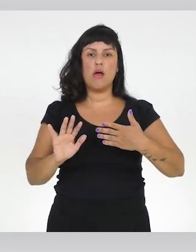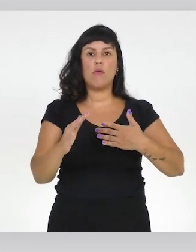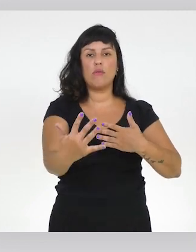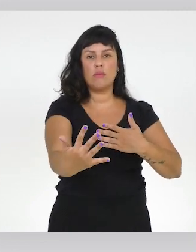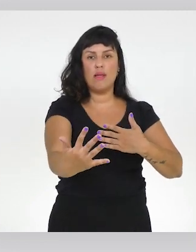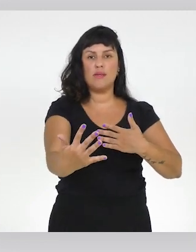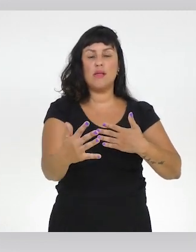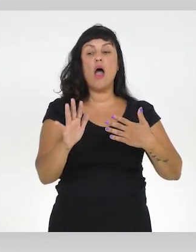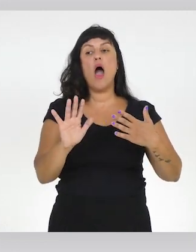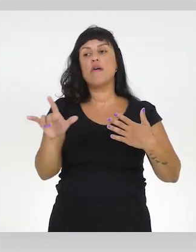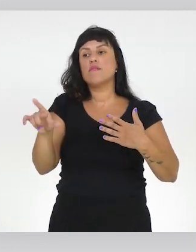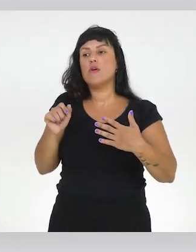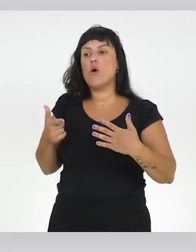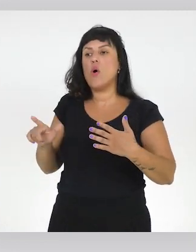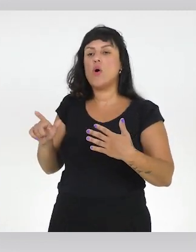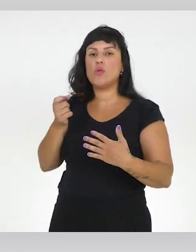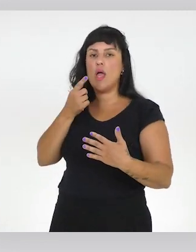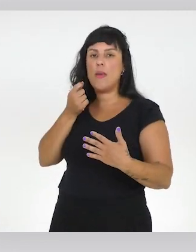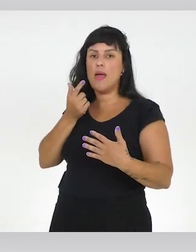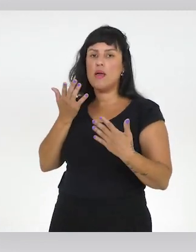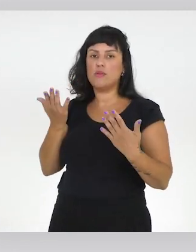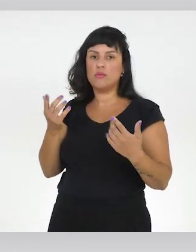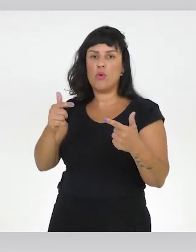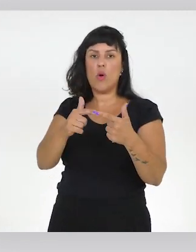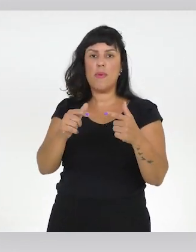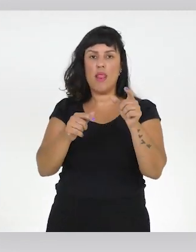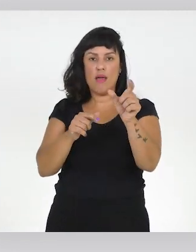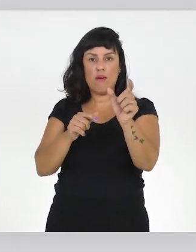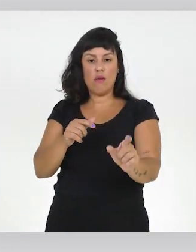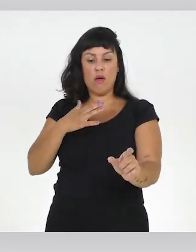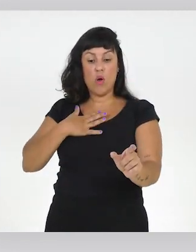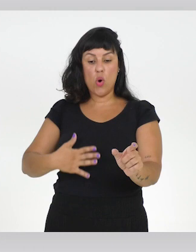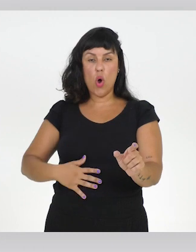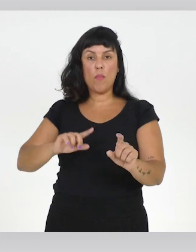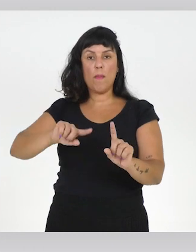é que além de compreender o mecanismo que ocasiona a dor, a gente